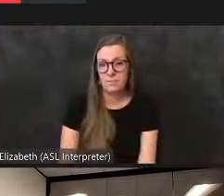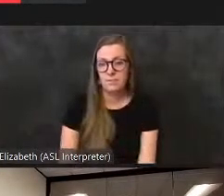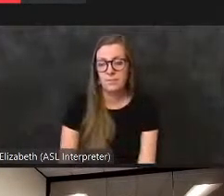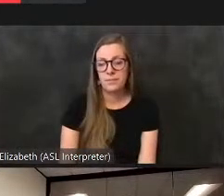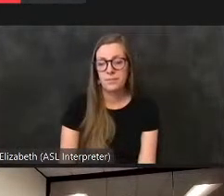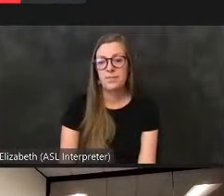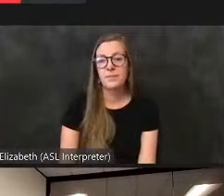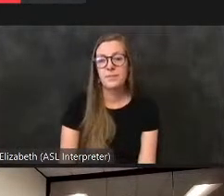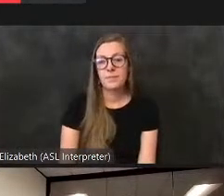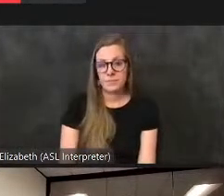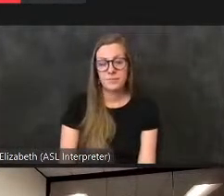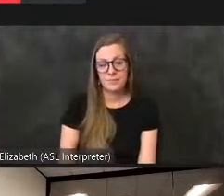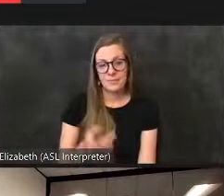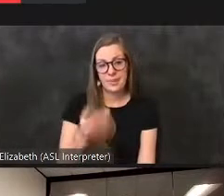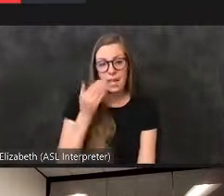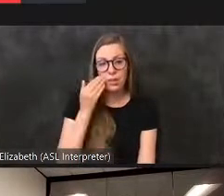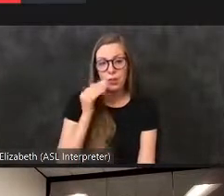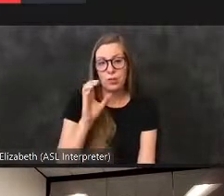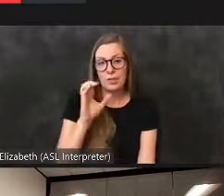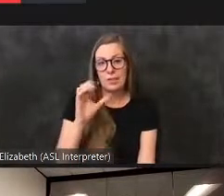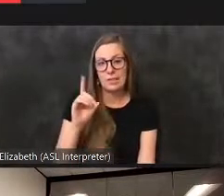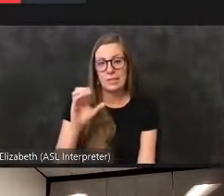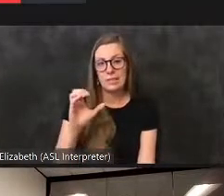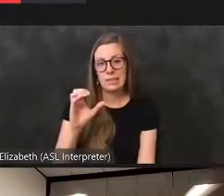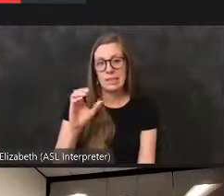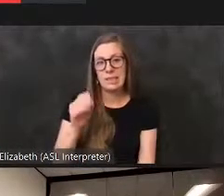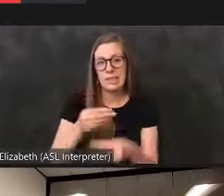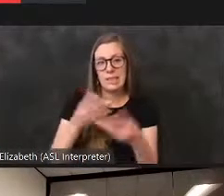Si, como usted sabe, si si